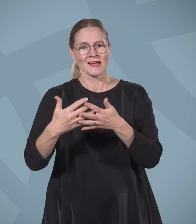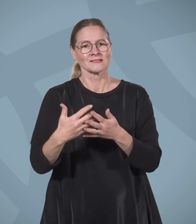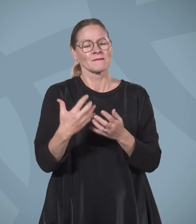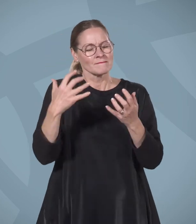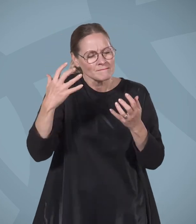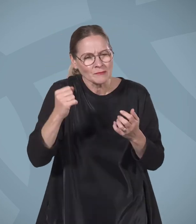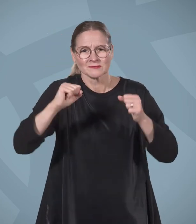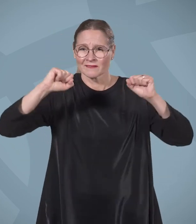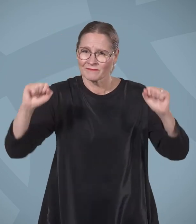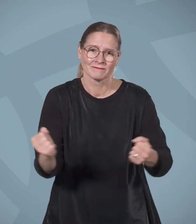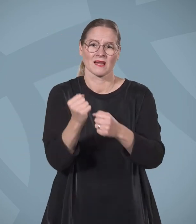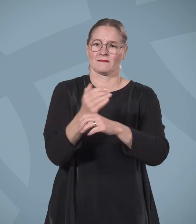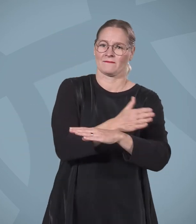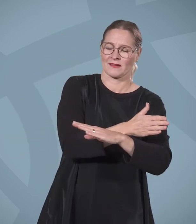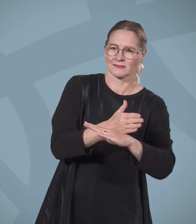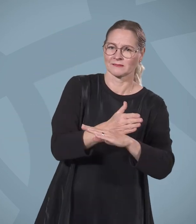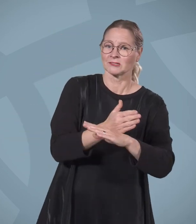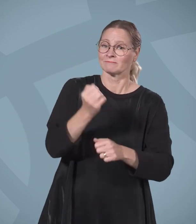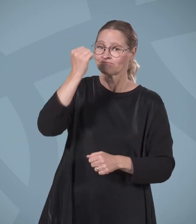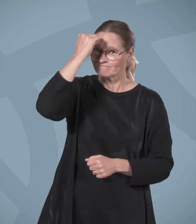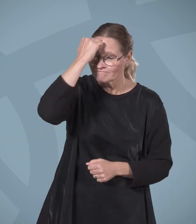mahdollisimman varhaisessa vaiheessa muistaen, -